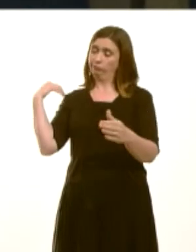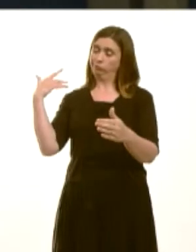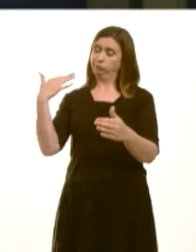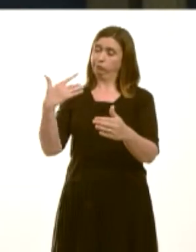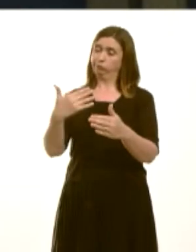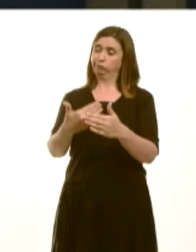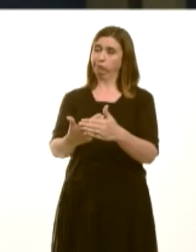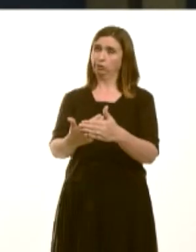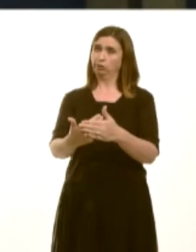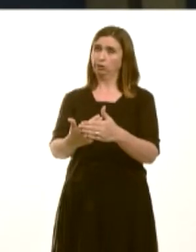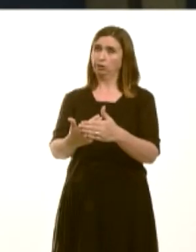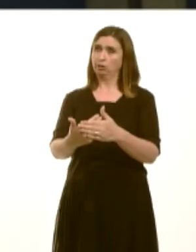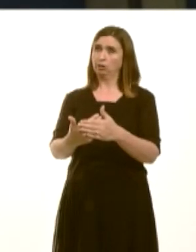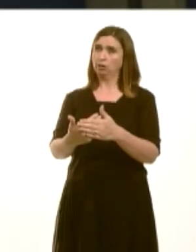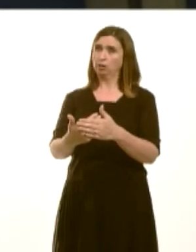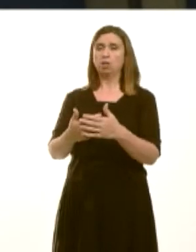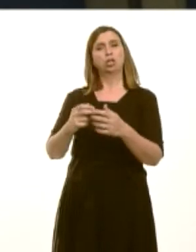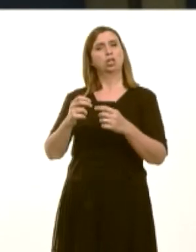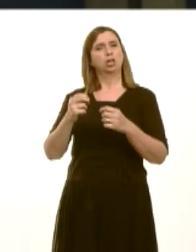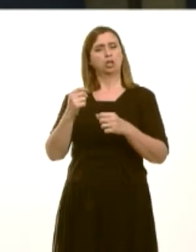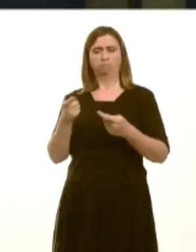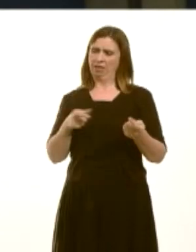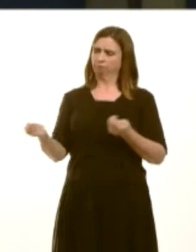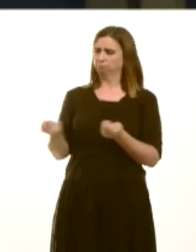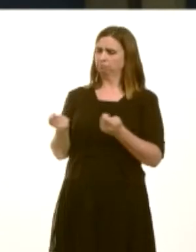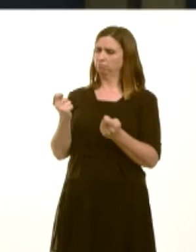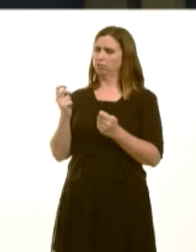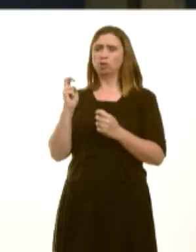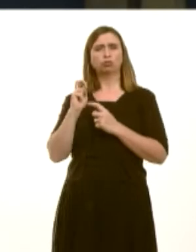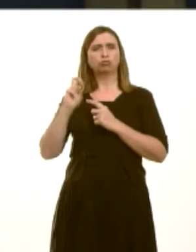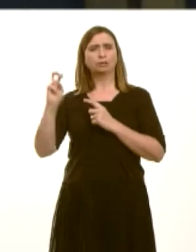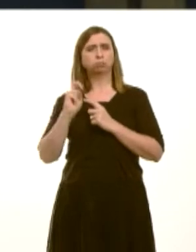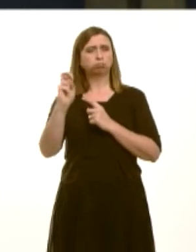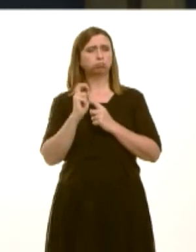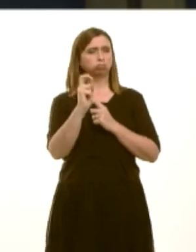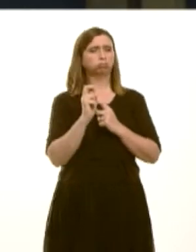wedi eu cymryd i greu system drafnidiaeth integredig ledled Cymru syín cysylltu pob